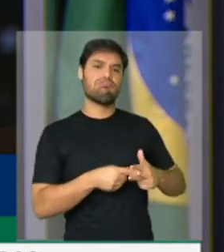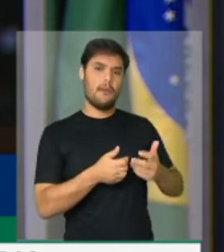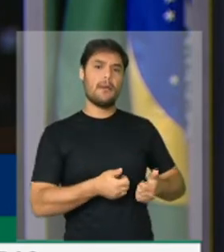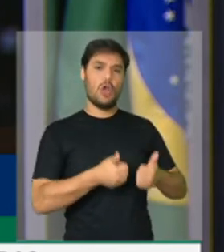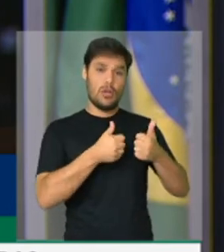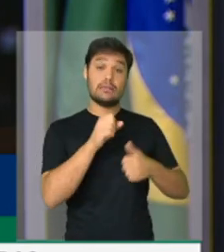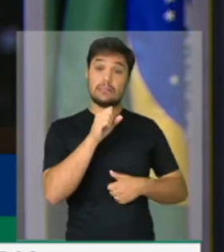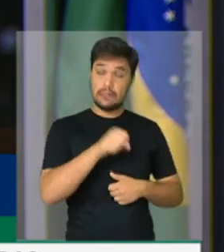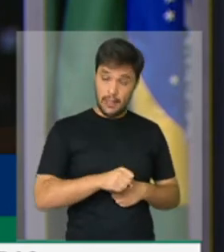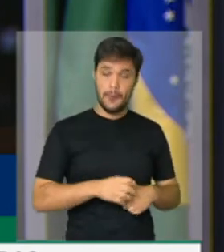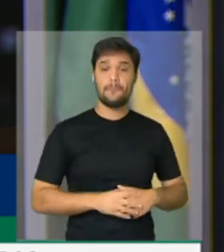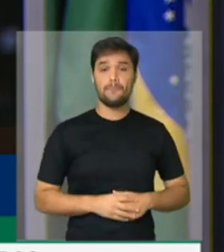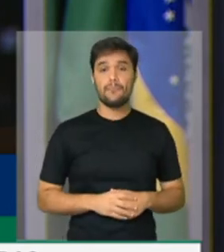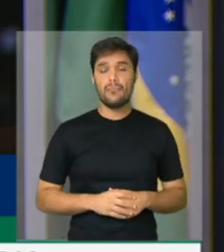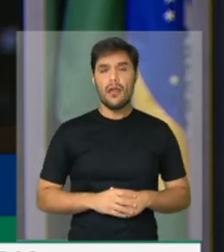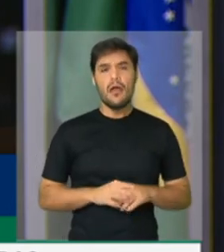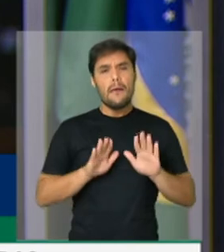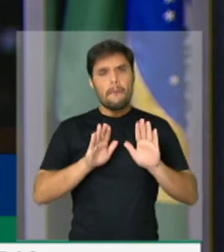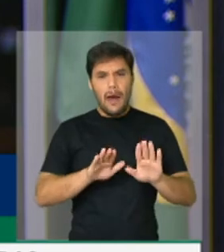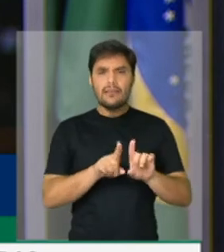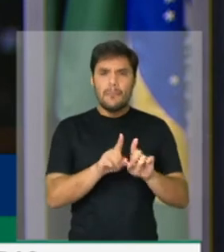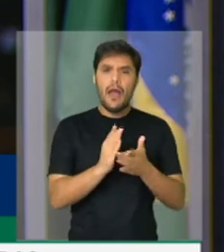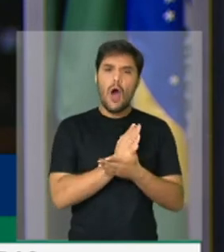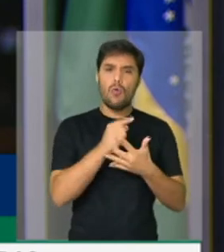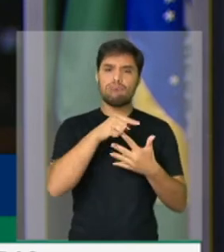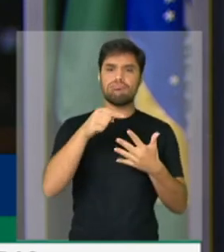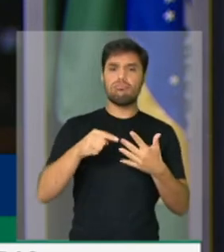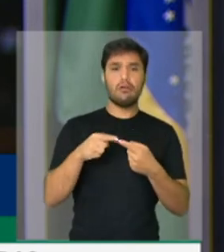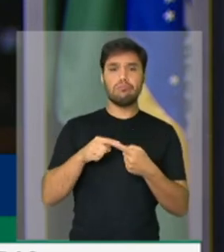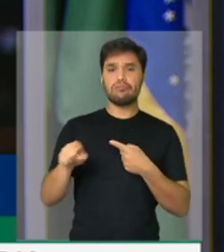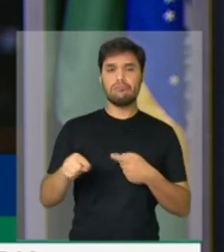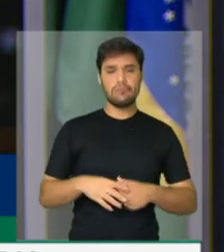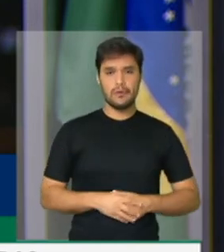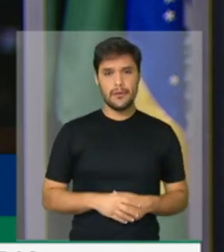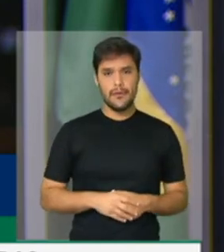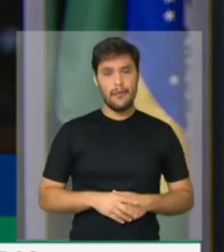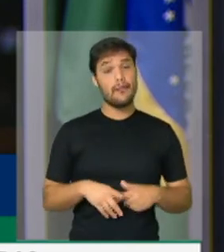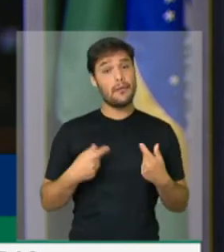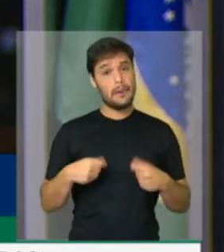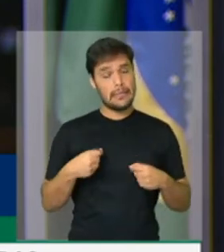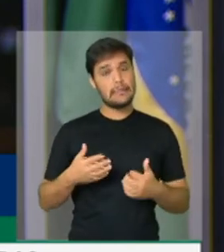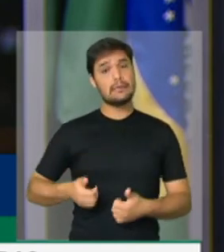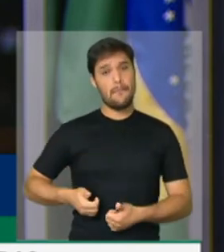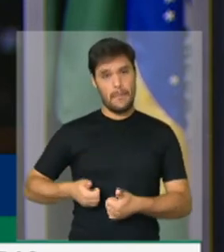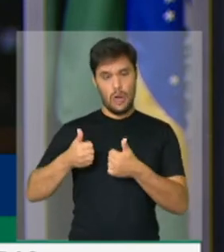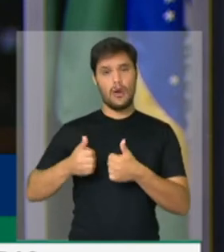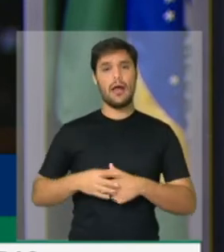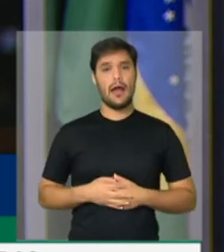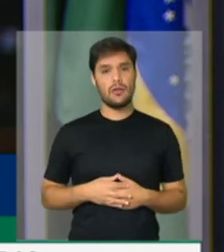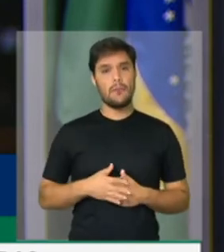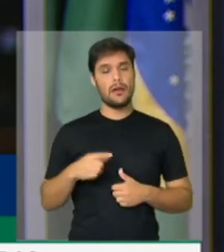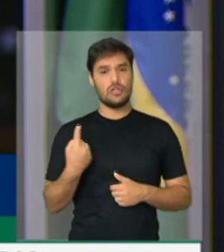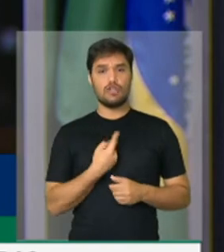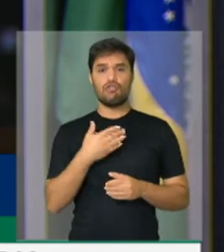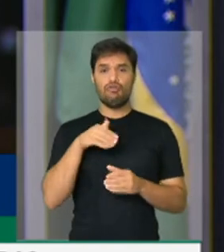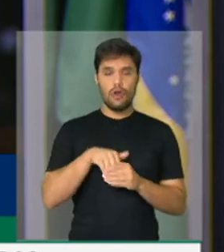PARA MELHORAR A SUA EFICIÊ NCIA. NÓS VIEMOS, NÓS VEMOS AGORA.... O RELATÓRIO FINAL DO RELATOR. QUE TRAZ ALGUMAS MELHORIAS SIM... EM RELAÇÃO